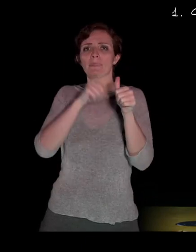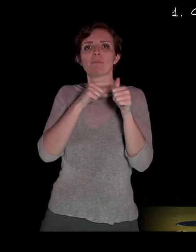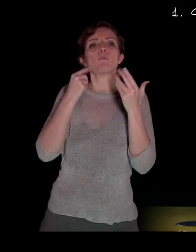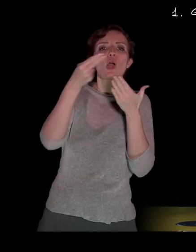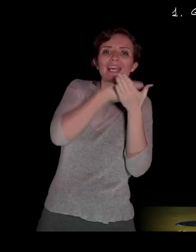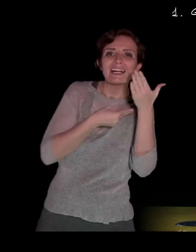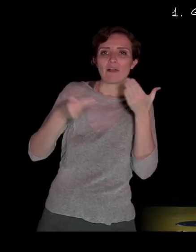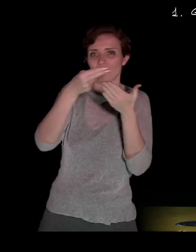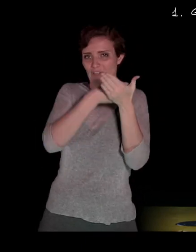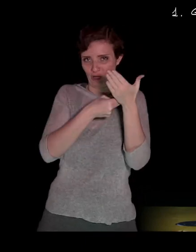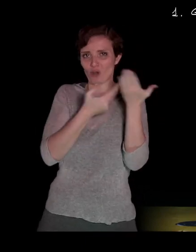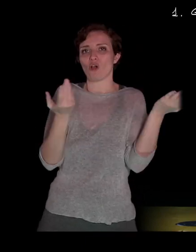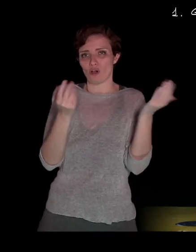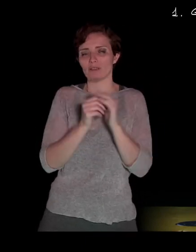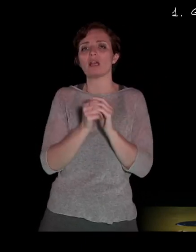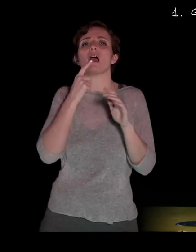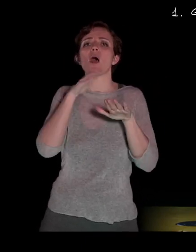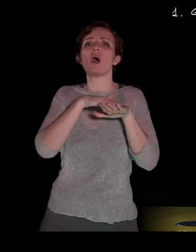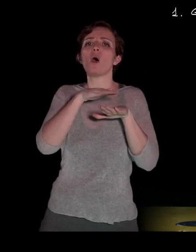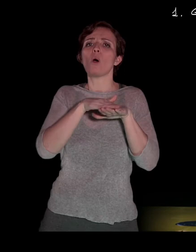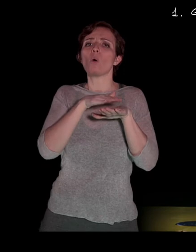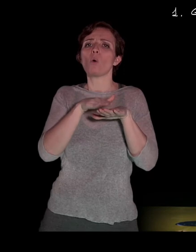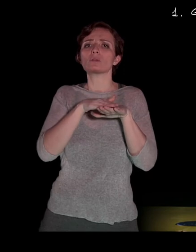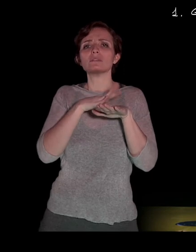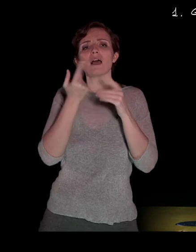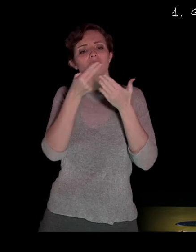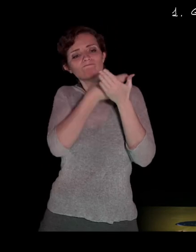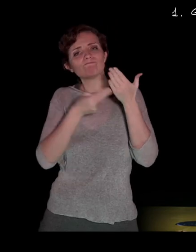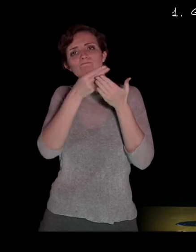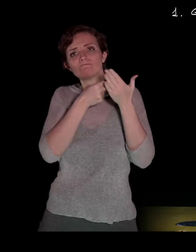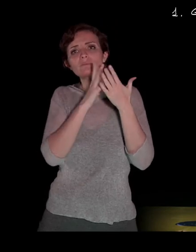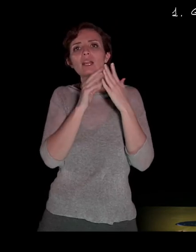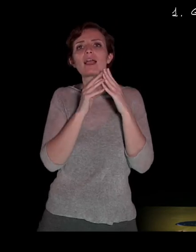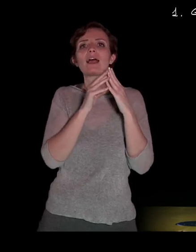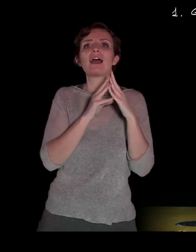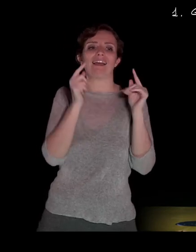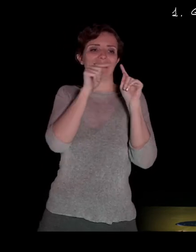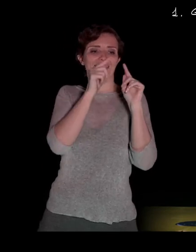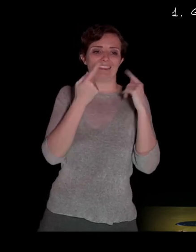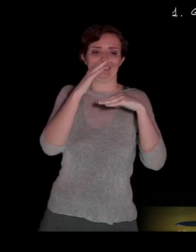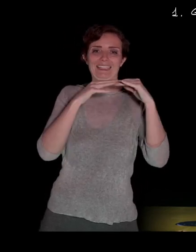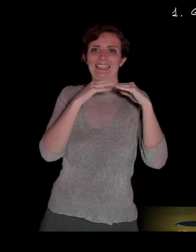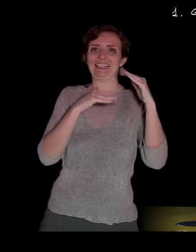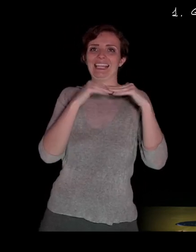che utilizza i diagrammi di Eulero Venn. Si tratta di linee chiuse,